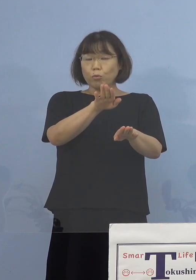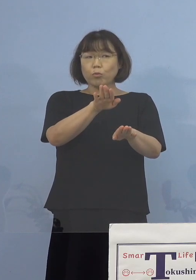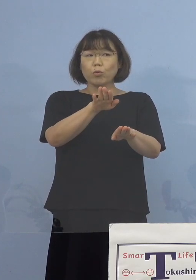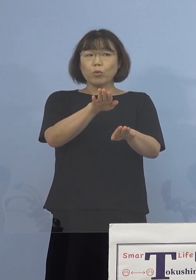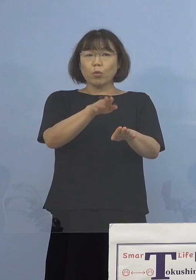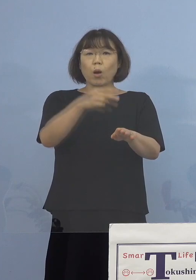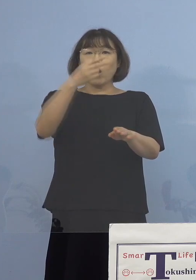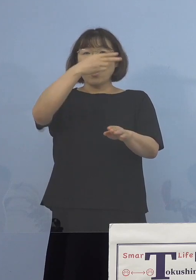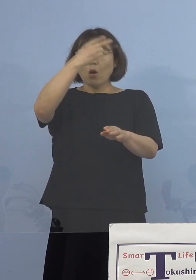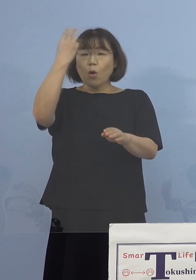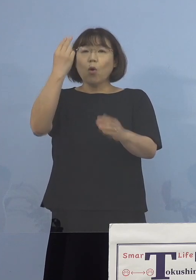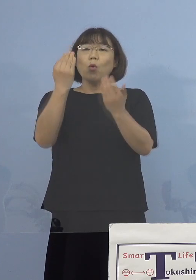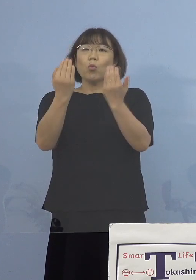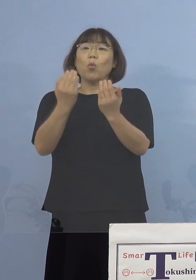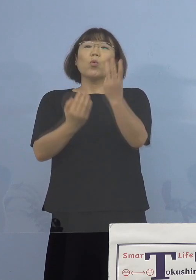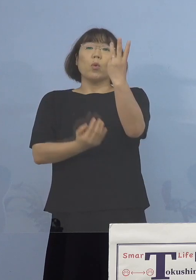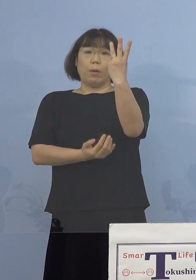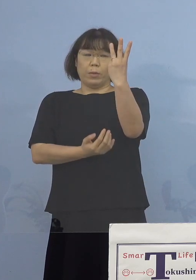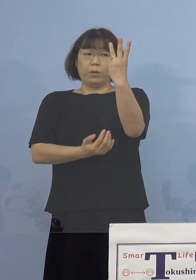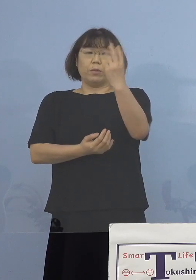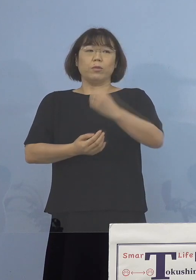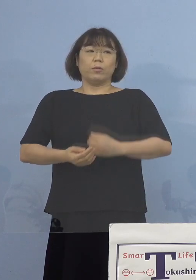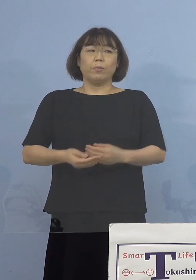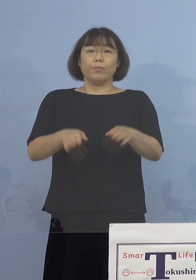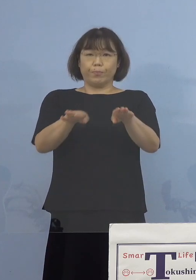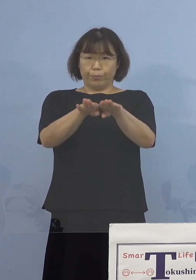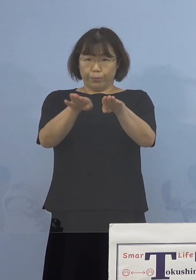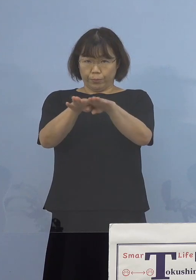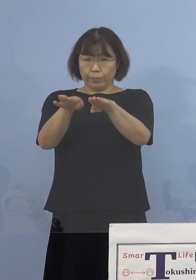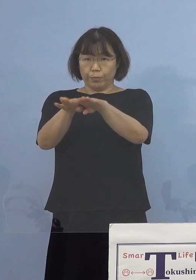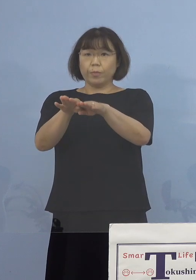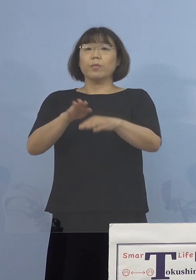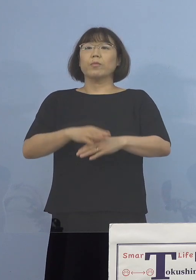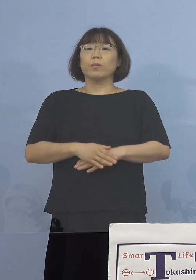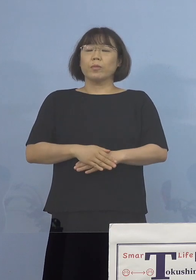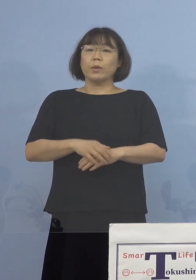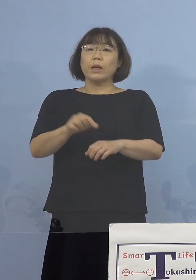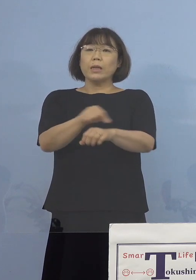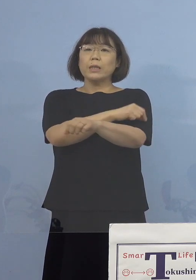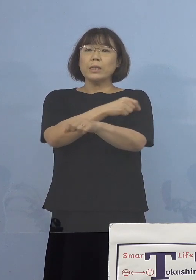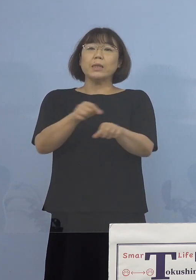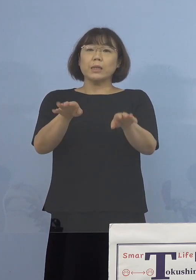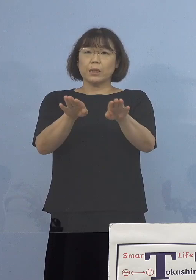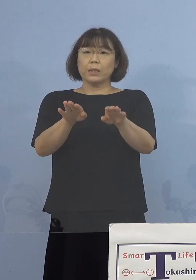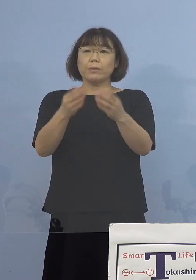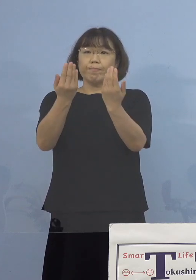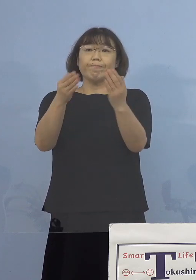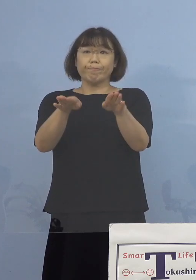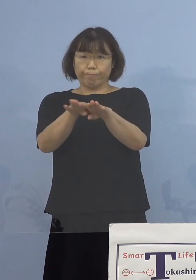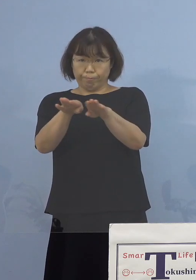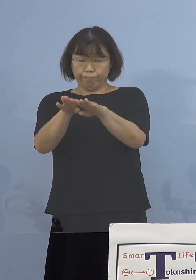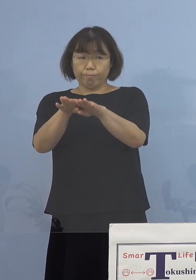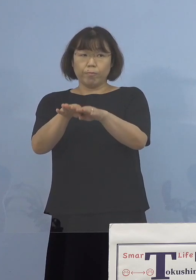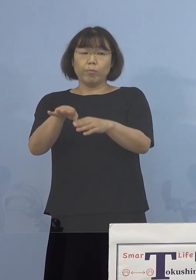高校が3校休校というか臨時休業されている というふうに聞いております